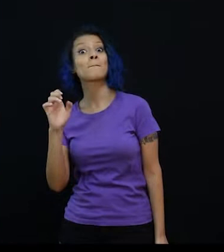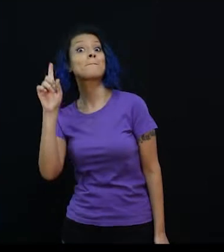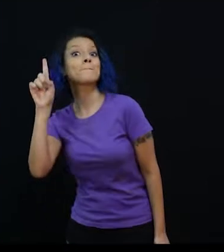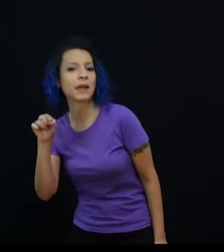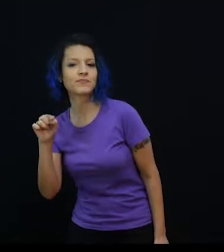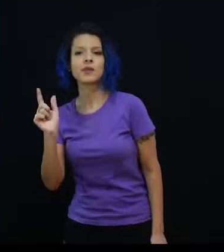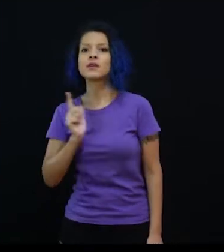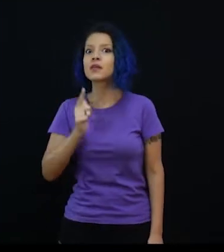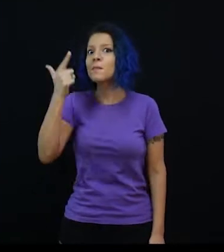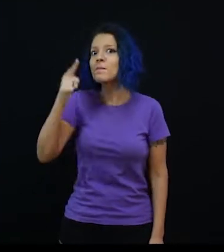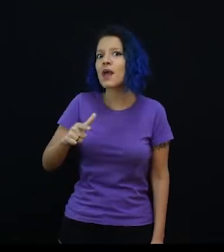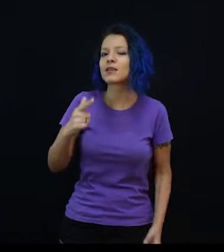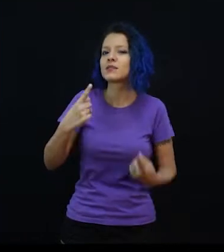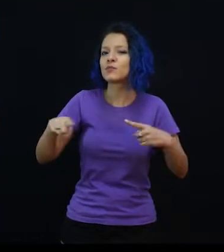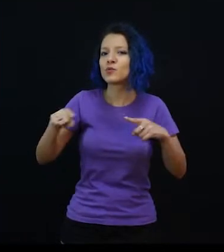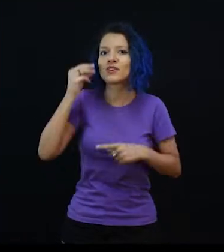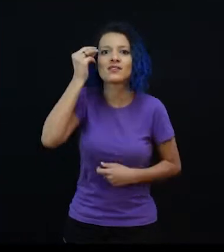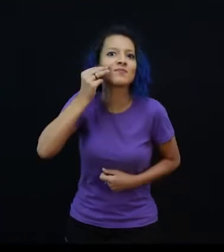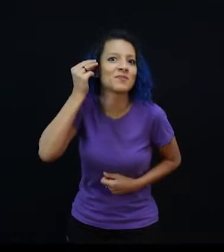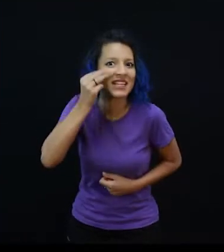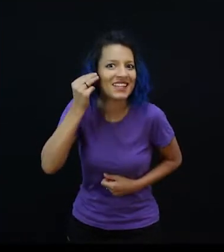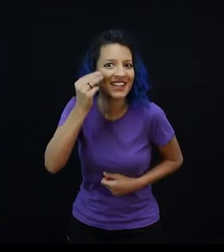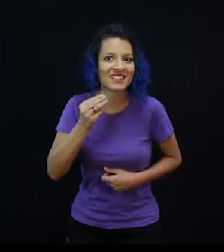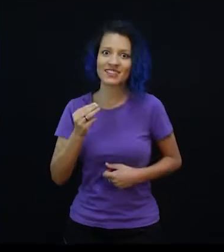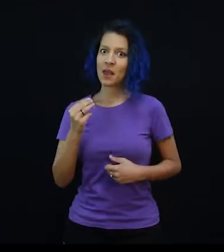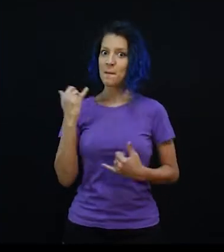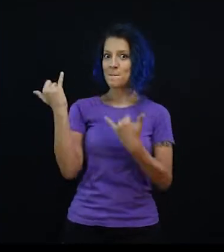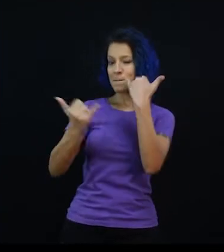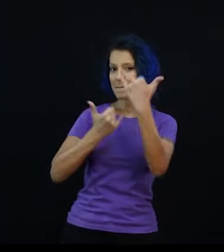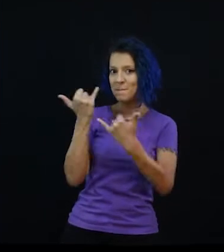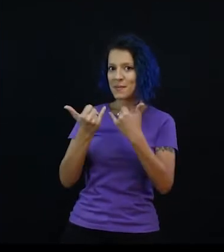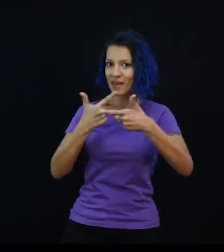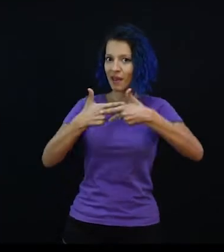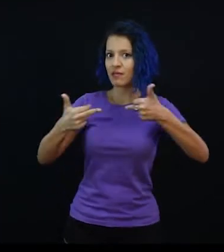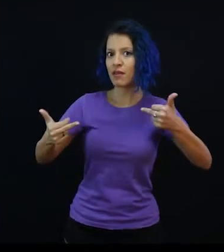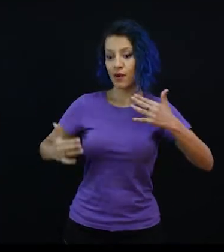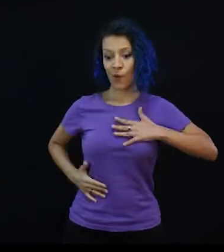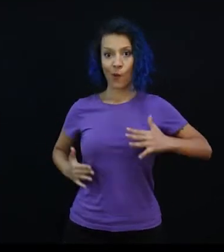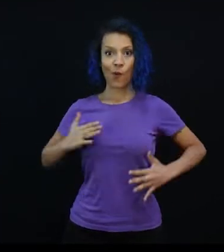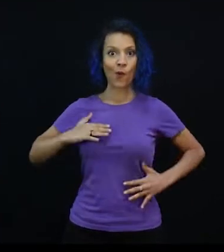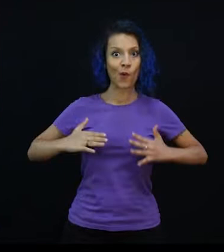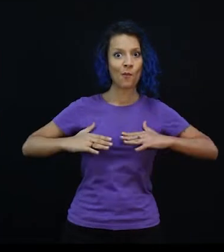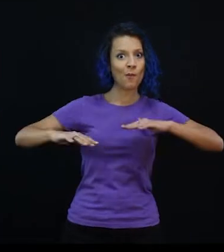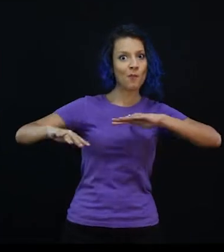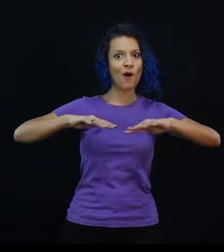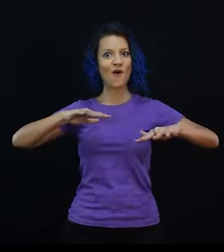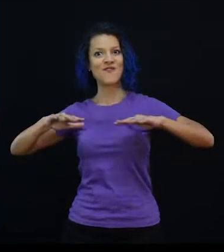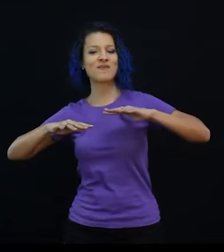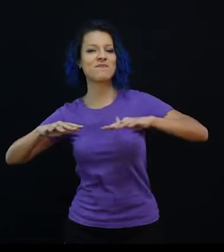vivência musical cheia de brincadeiras, cheia de movimento corporal e eu trouxe aqui –